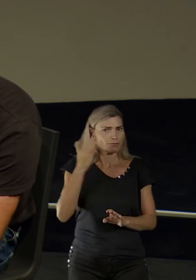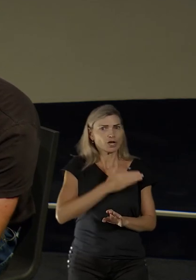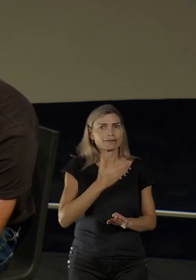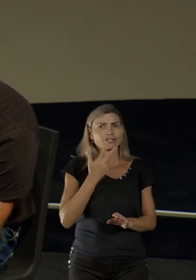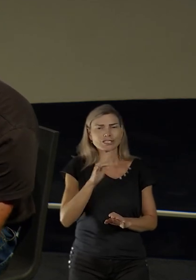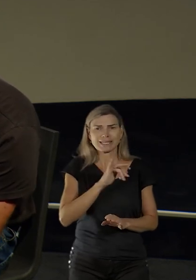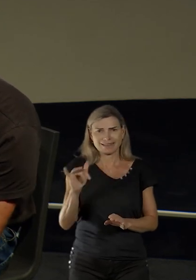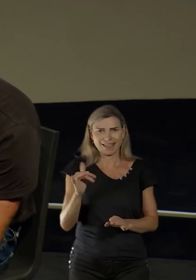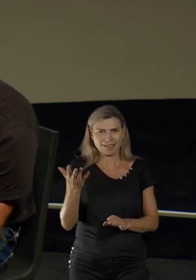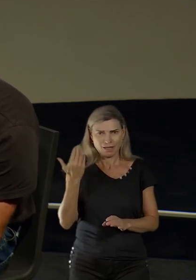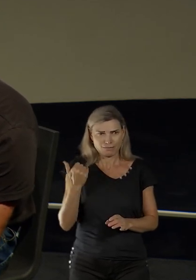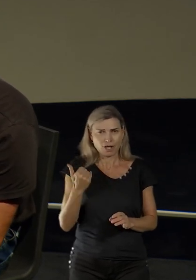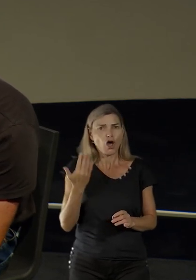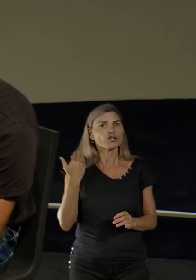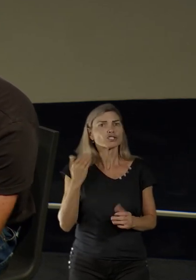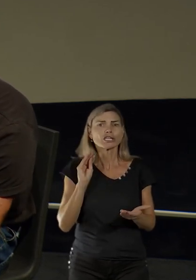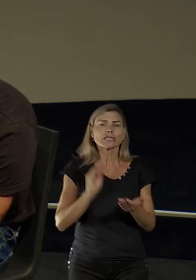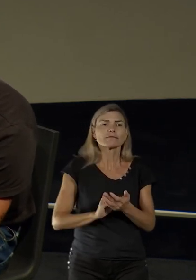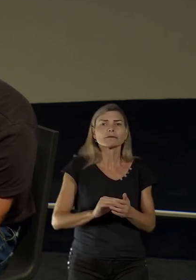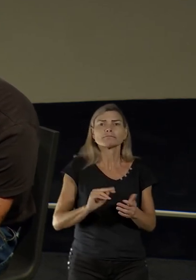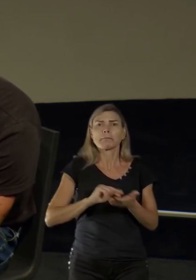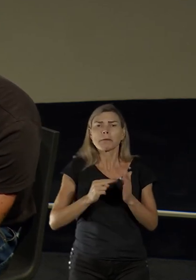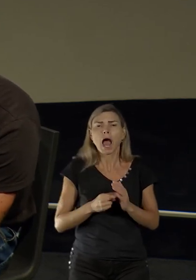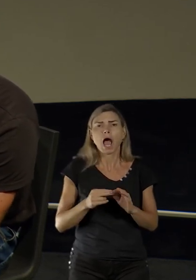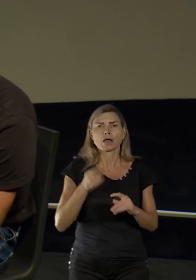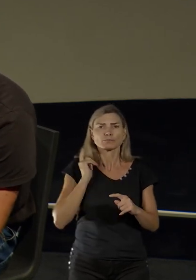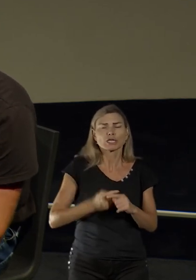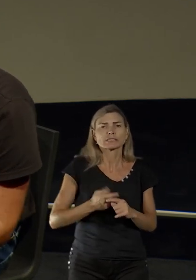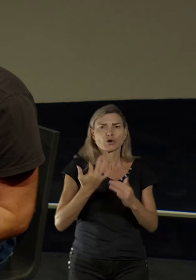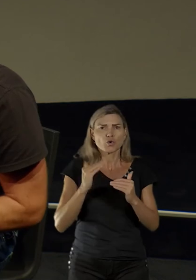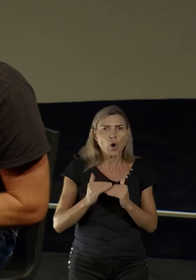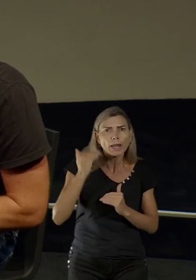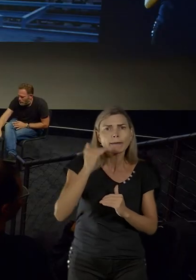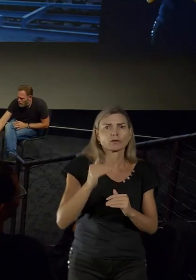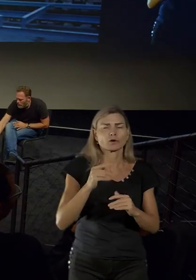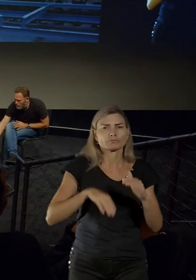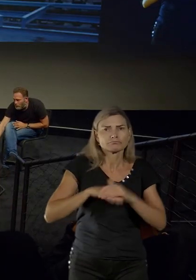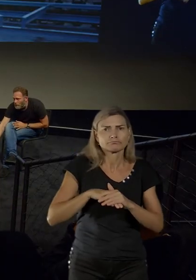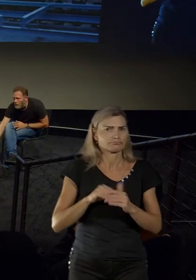která tady nebyla. Ten plán ji konečně zavádí. -Dobře dobře. Je prostor pro poslední dotaz.